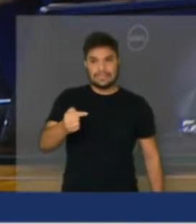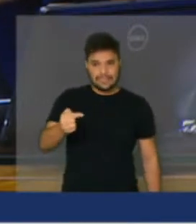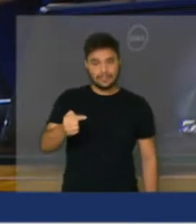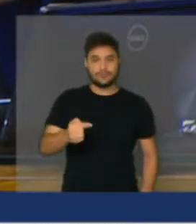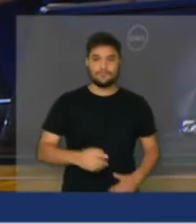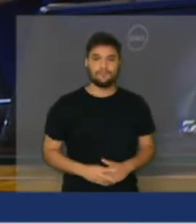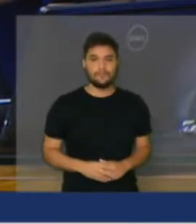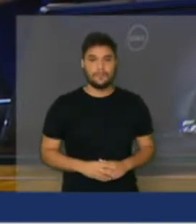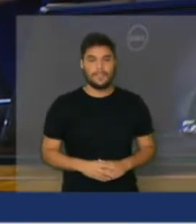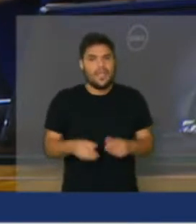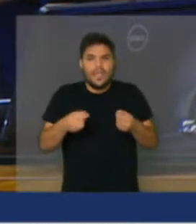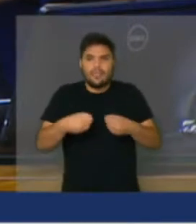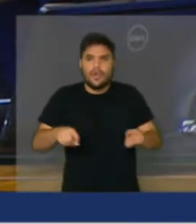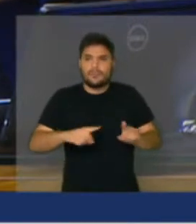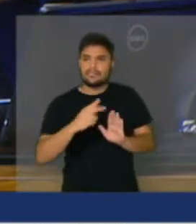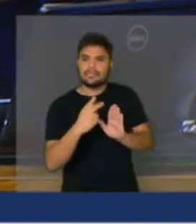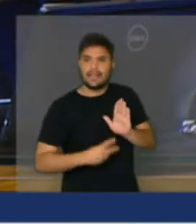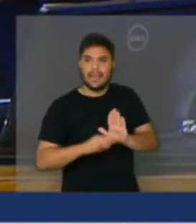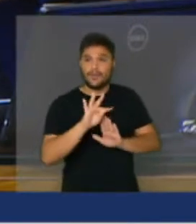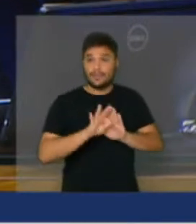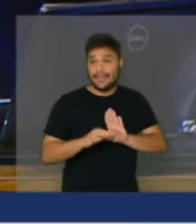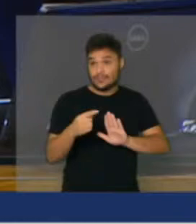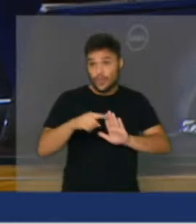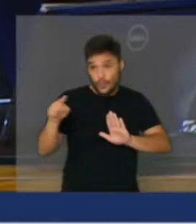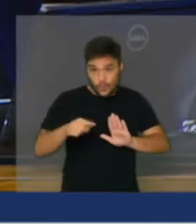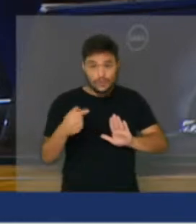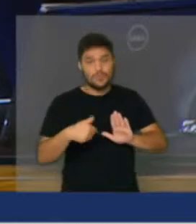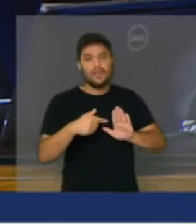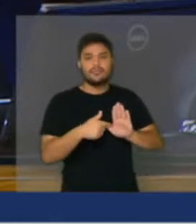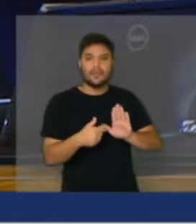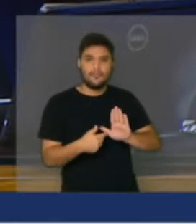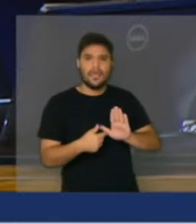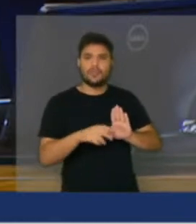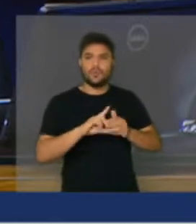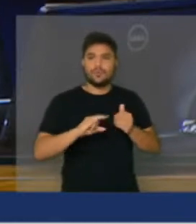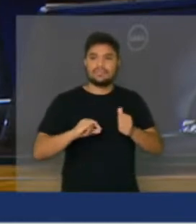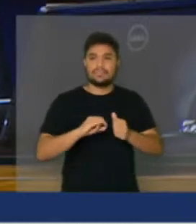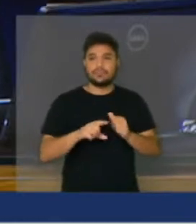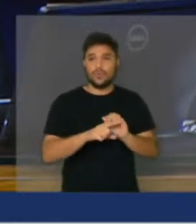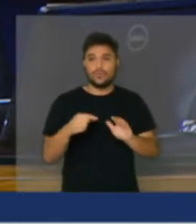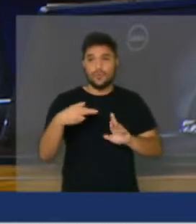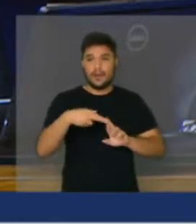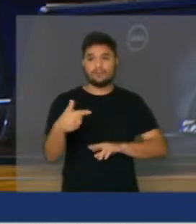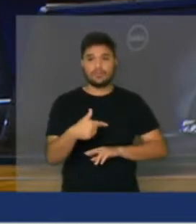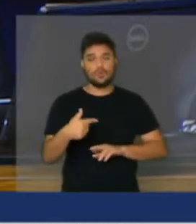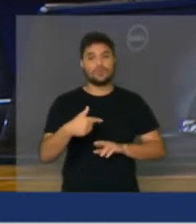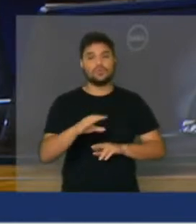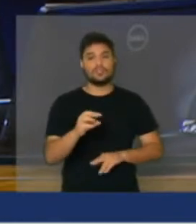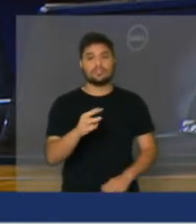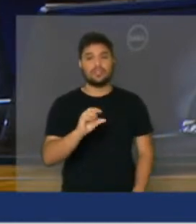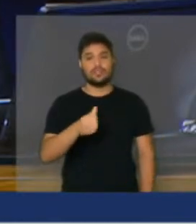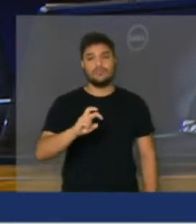DO ART. 195 DO REGIMENTO INTERNO INTERNO. A MATÉRIA VAI É PROMULGAÇÃO, PARABÉNS AÍ A TODOS OS